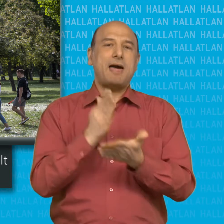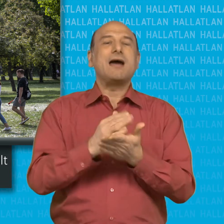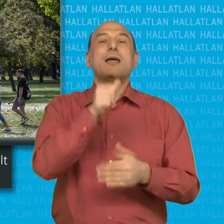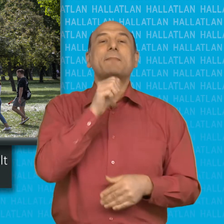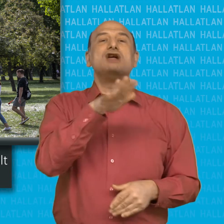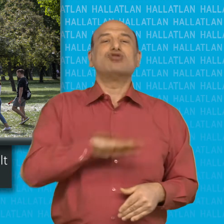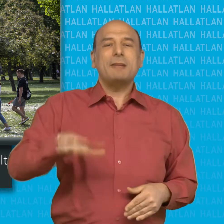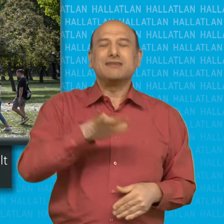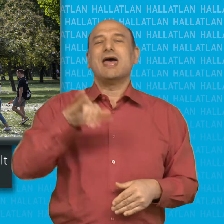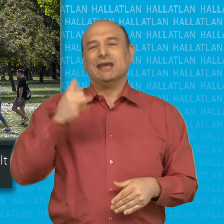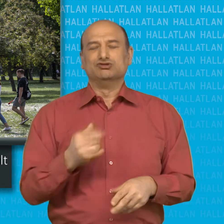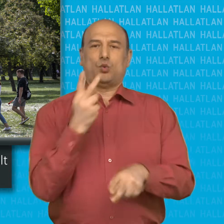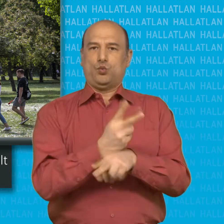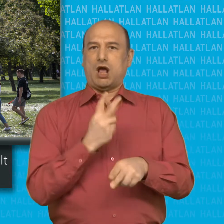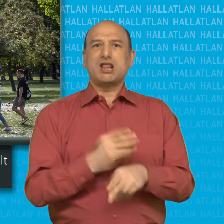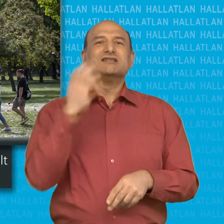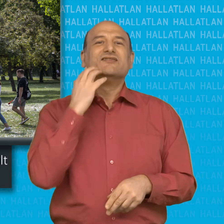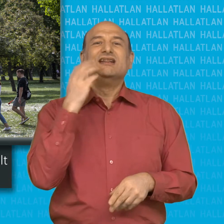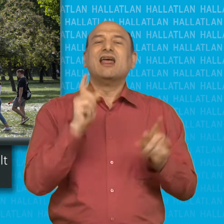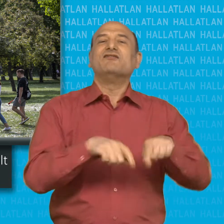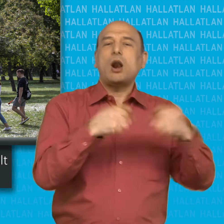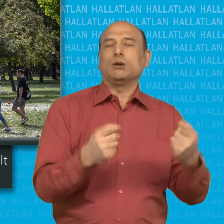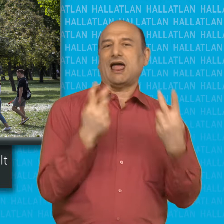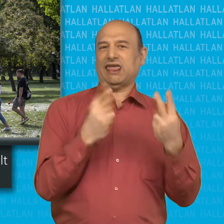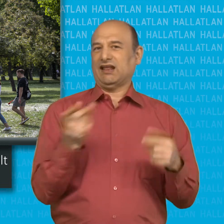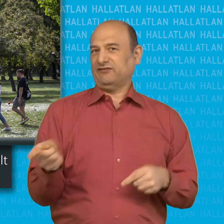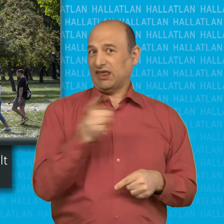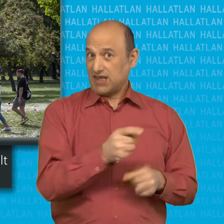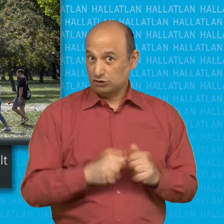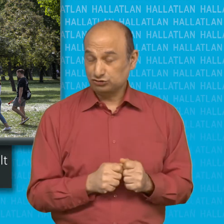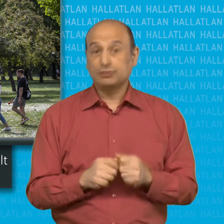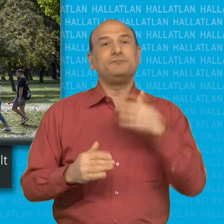hogy Pest megyére is a többi megyével azonos szabályok vonatkoznak,